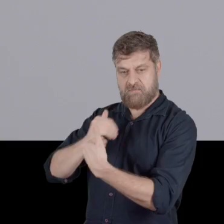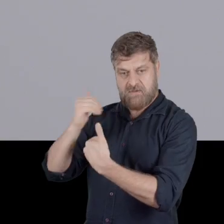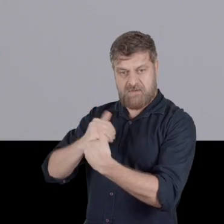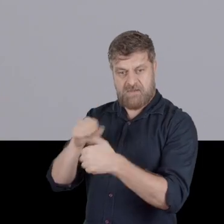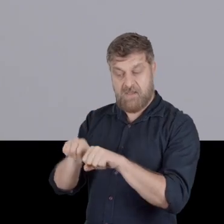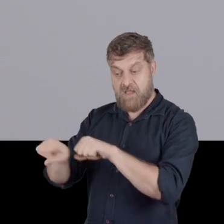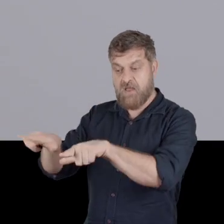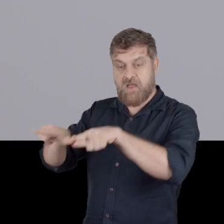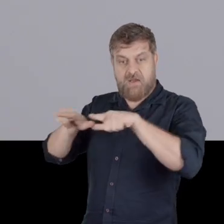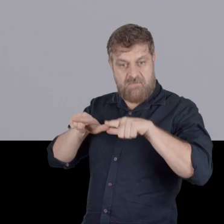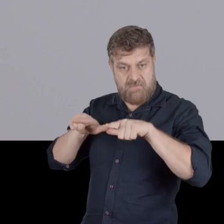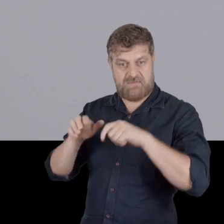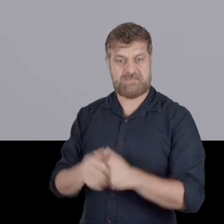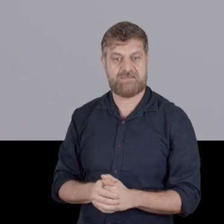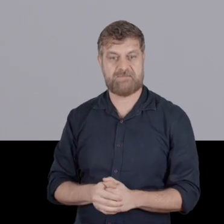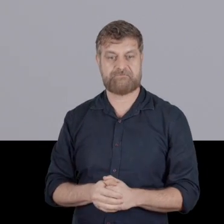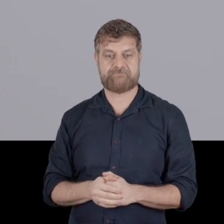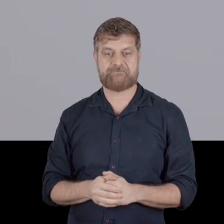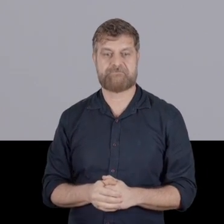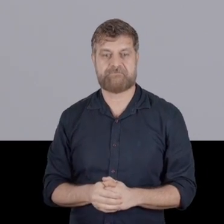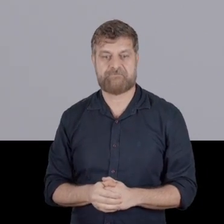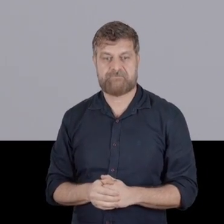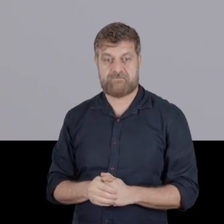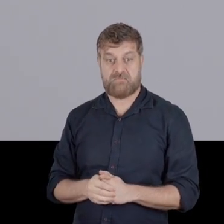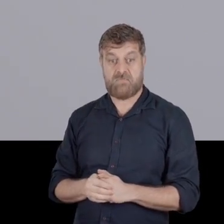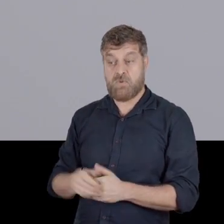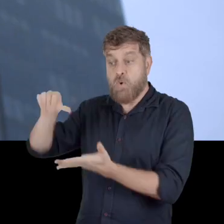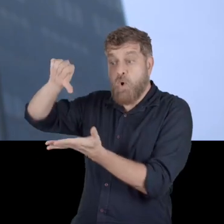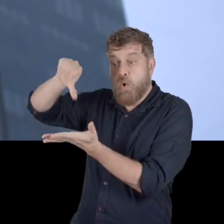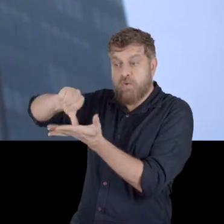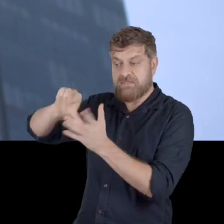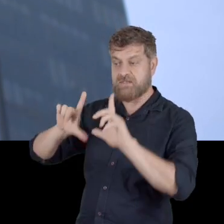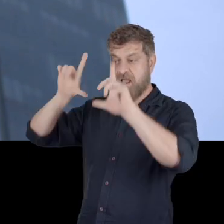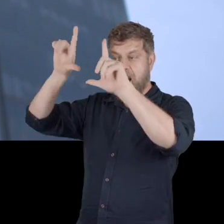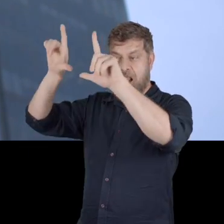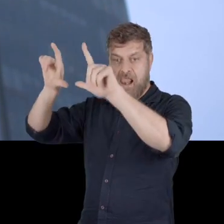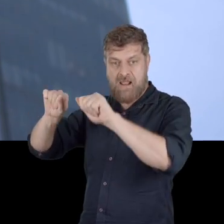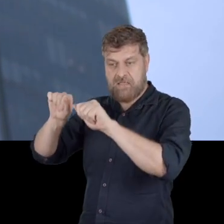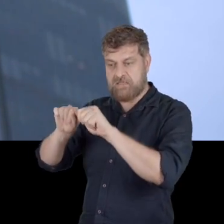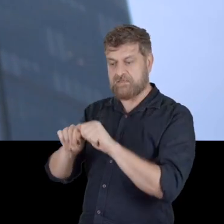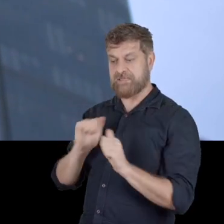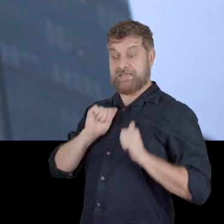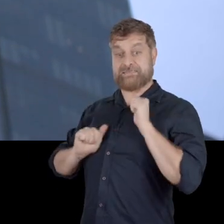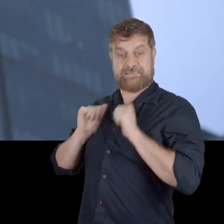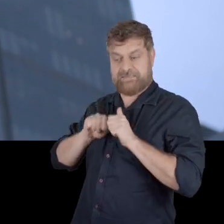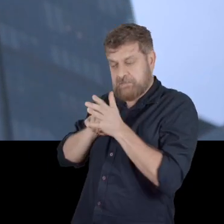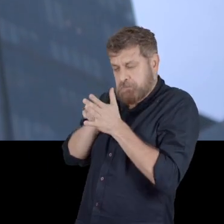Tenho formação pelo CLIN-a que é um centro lacaniano de investigação da ansiedade